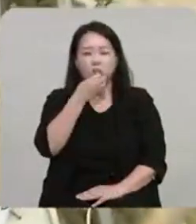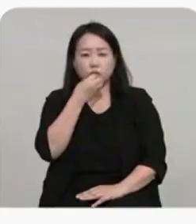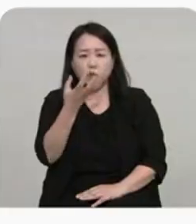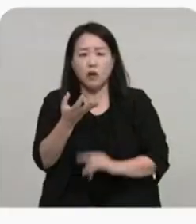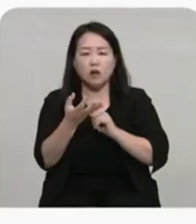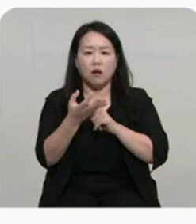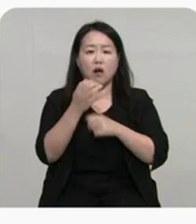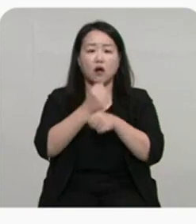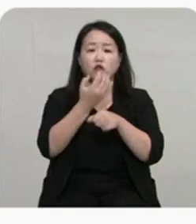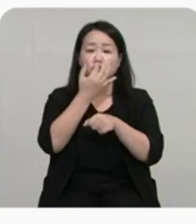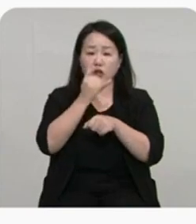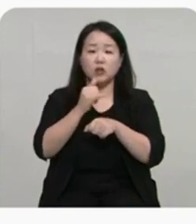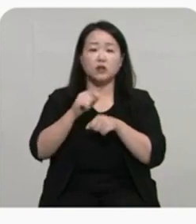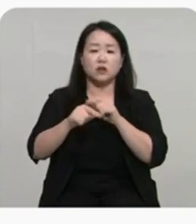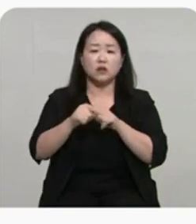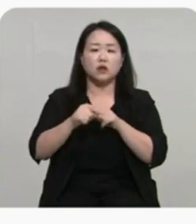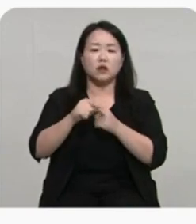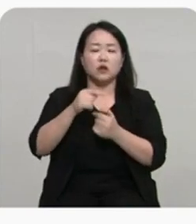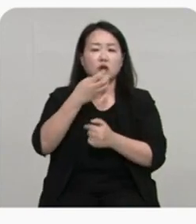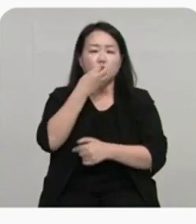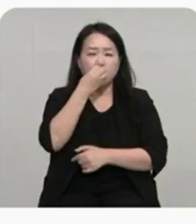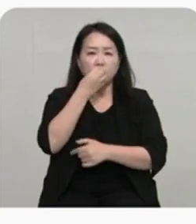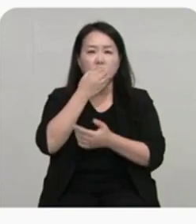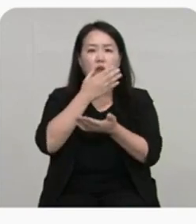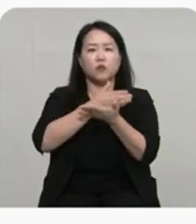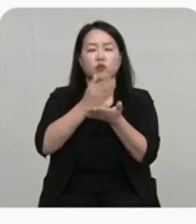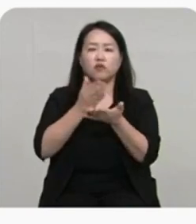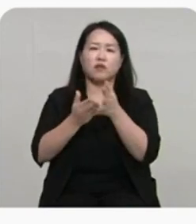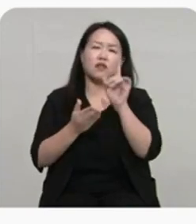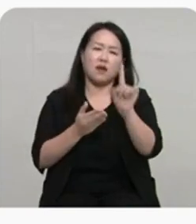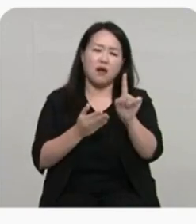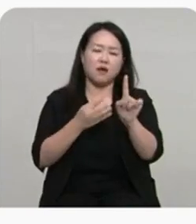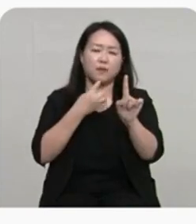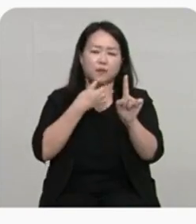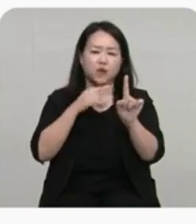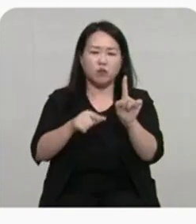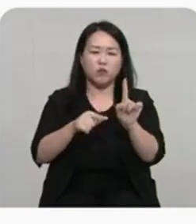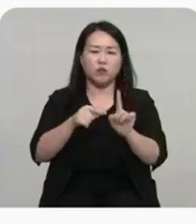쓴맛을 내는 리코페로사이드 c라는 성분 함량이 다른 토마토보다 50